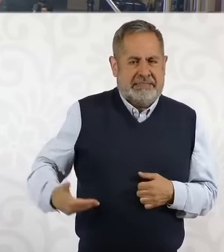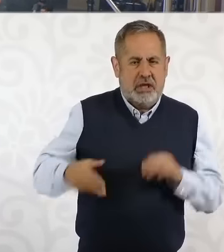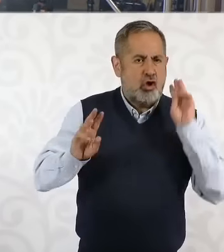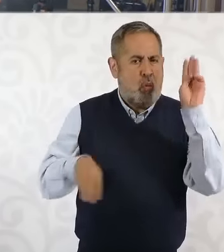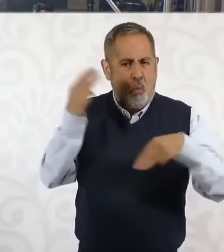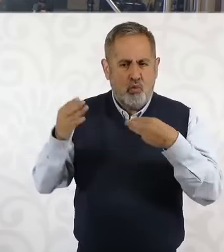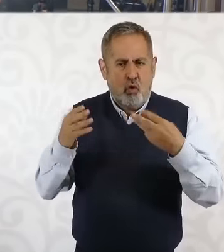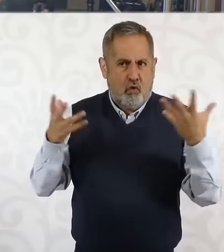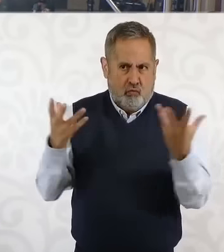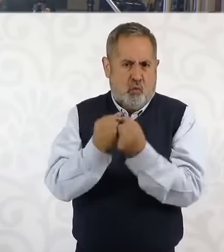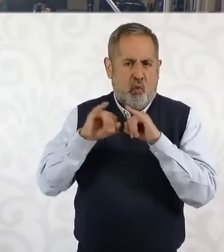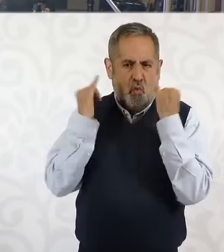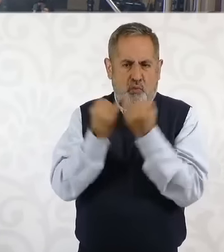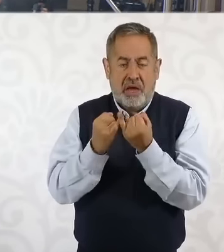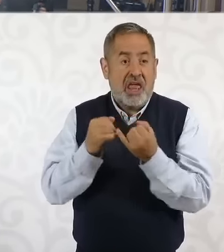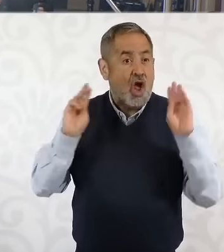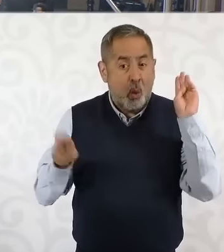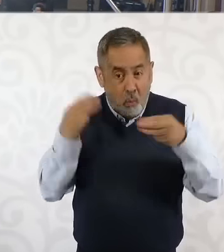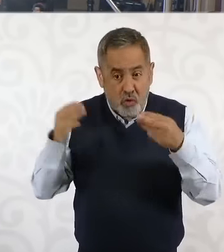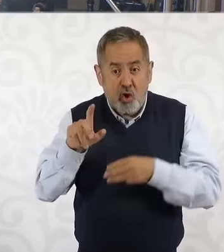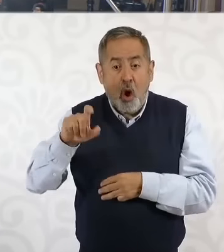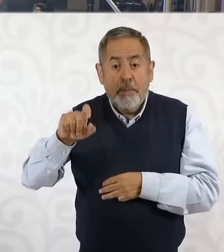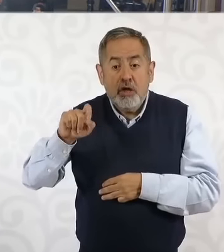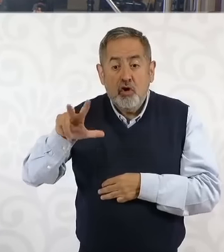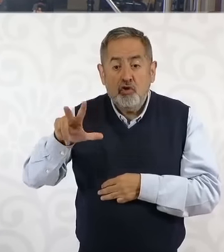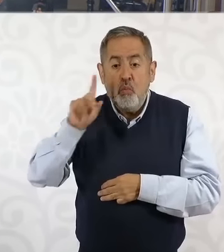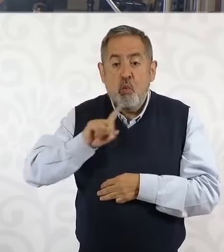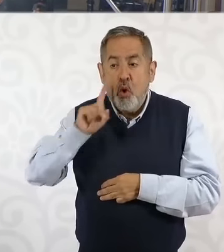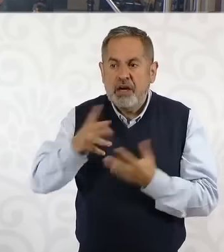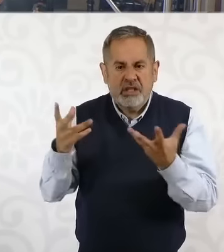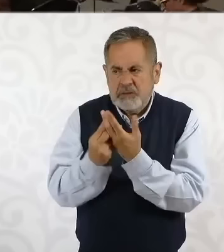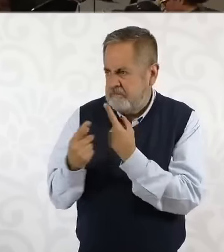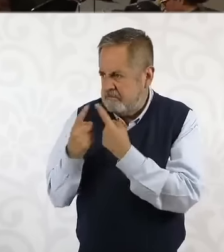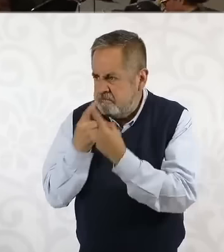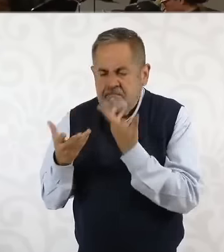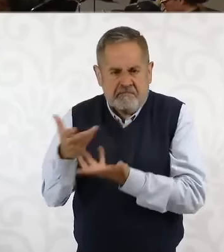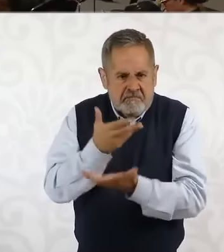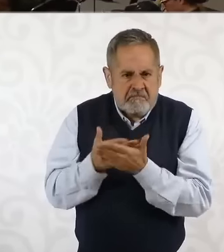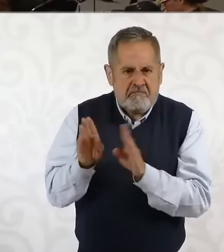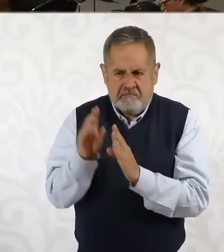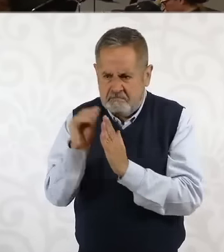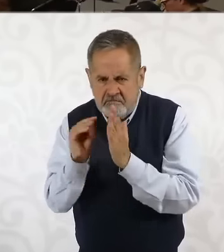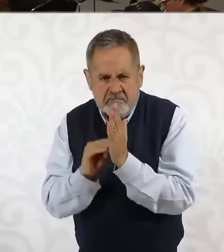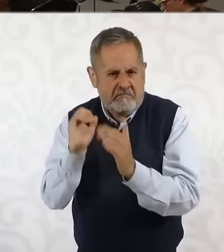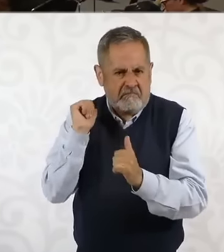aproximadamente 28, eh para discutir las diversas agendas y hacer frente a estos diagnósticos y